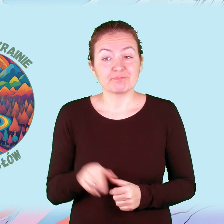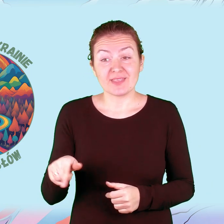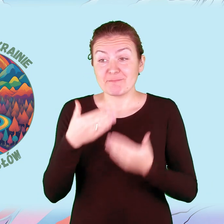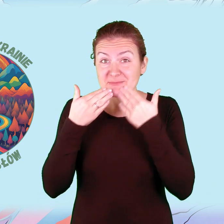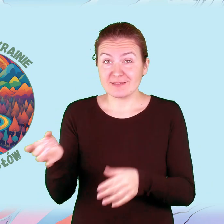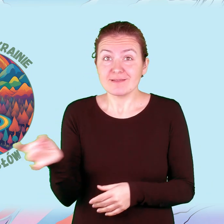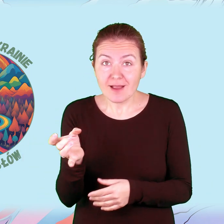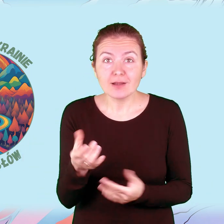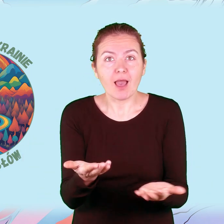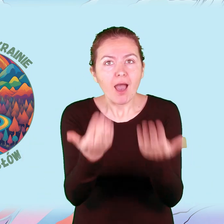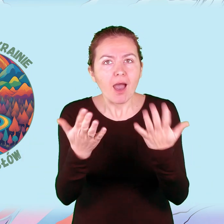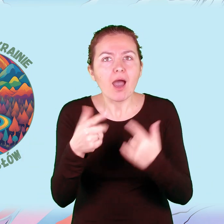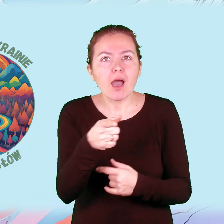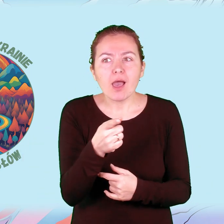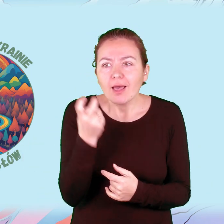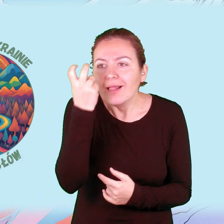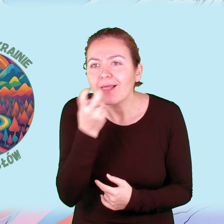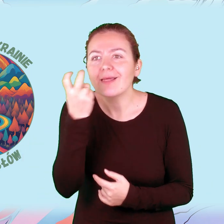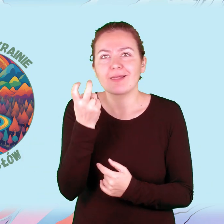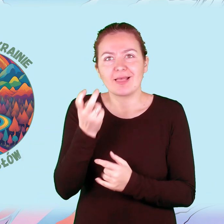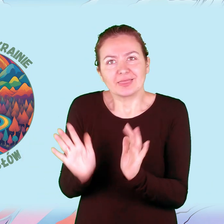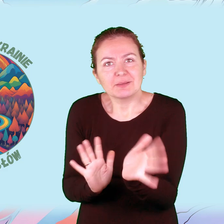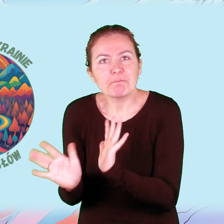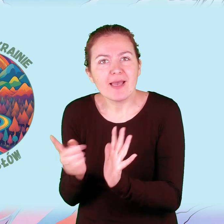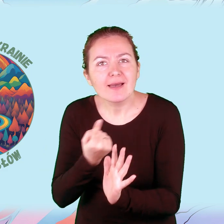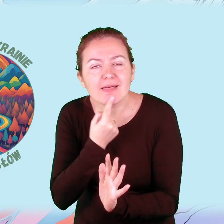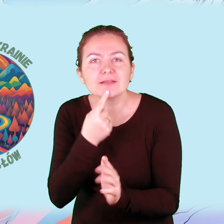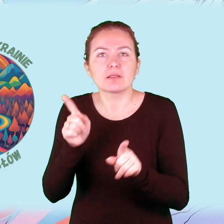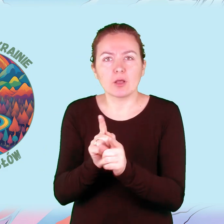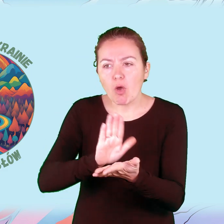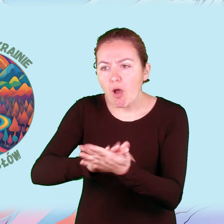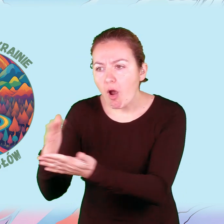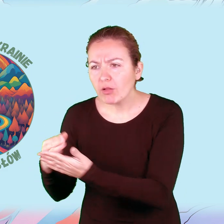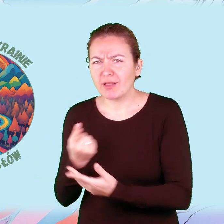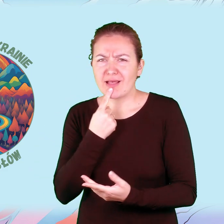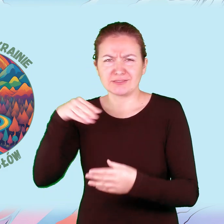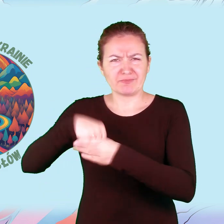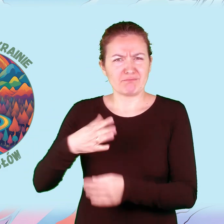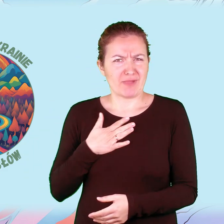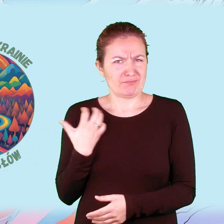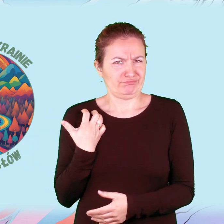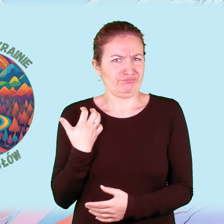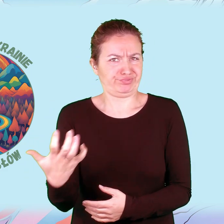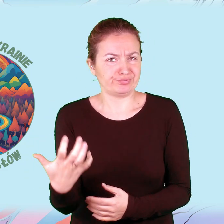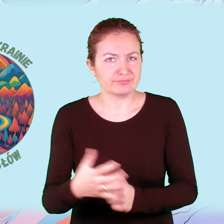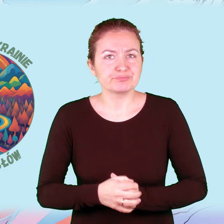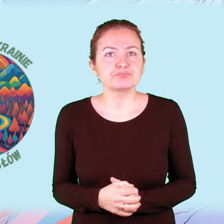Gra zachęca do dbania o język i odkrywania jego bogactwa.